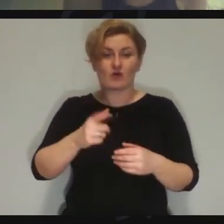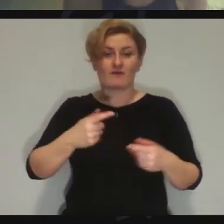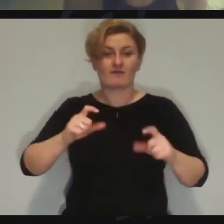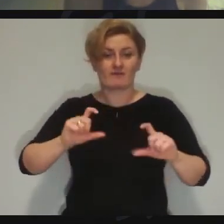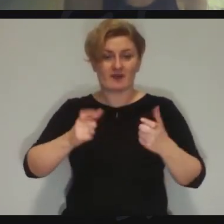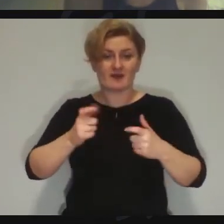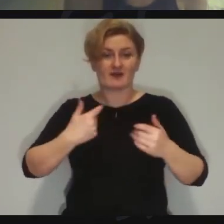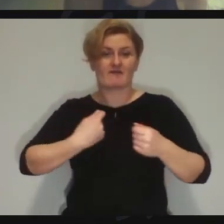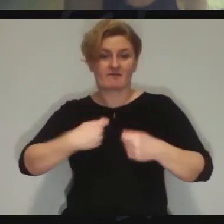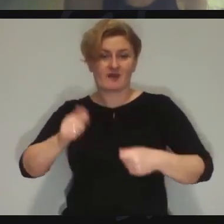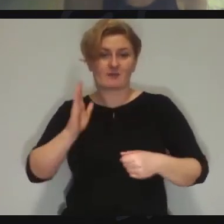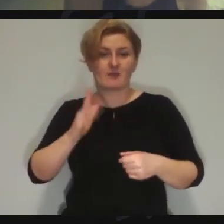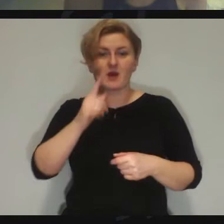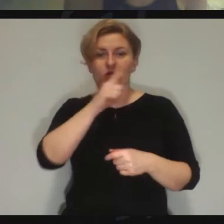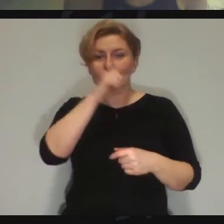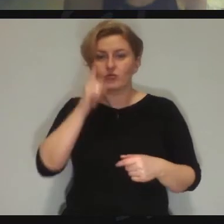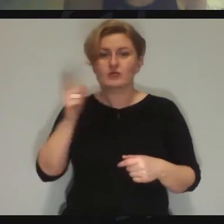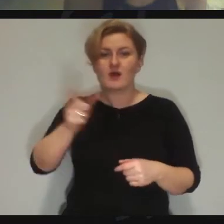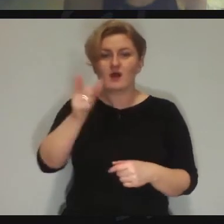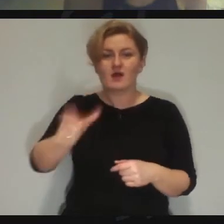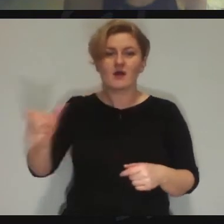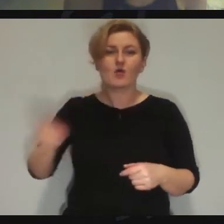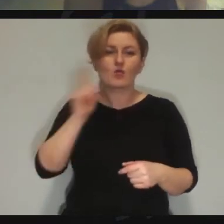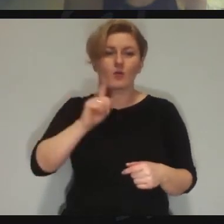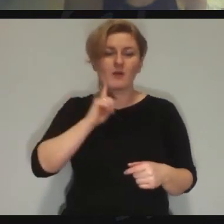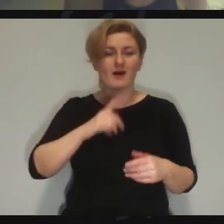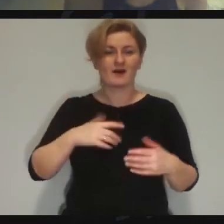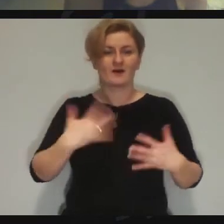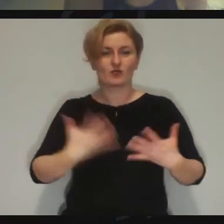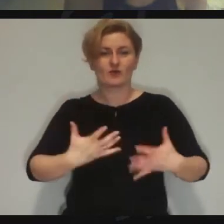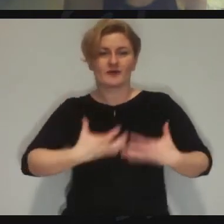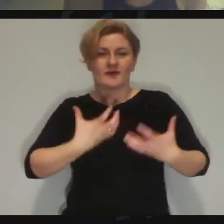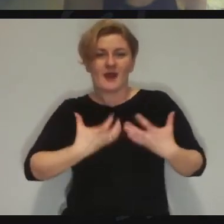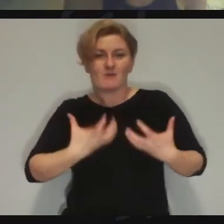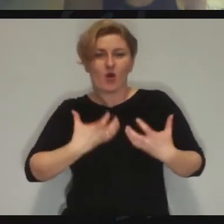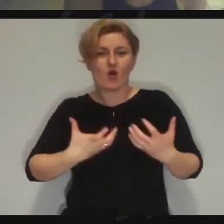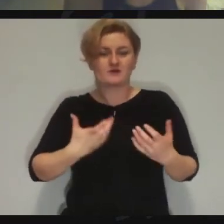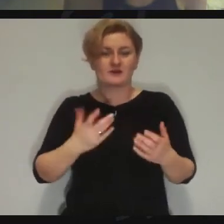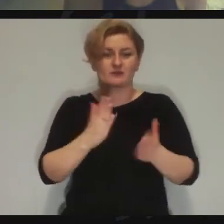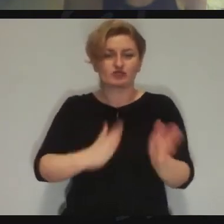Czy to są duże emocje i ekscytacja przed występem na scenie? Co dzieje się w nich?